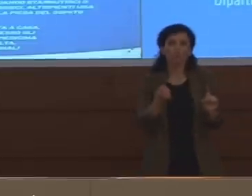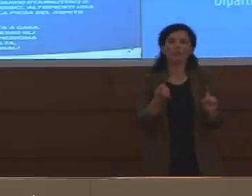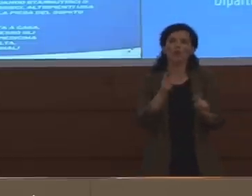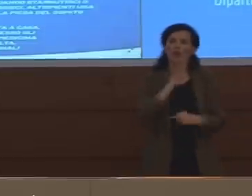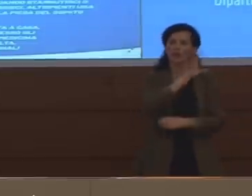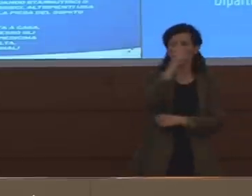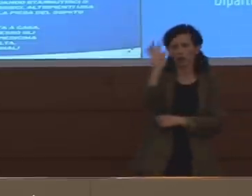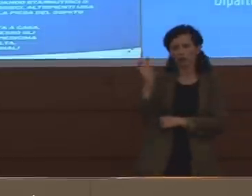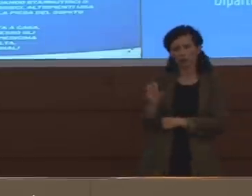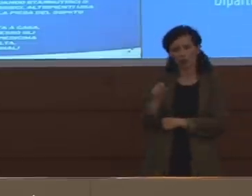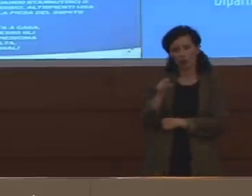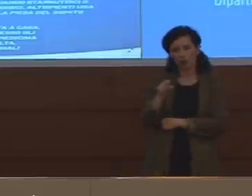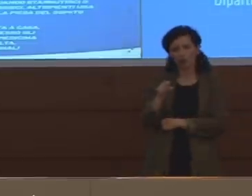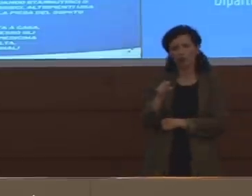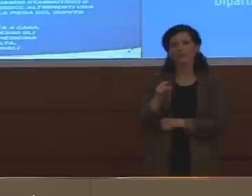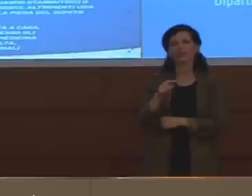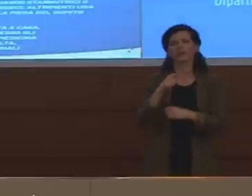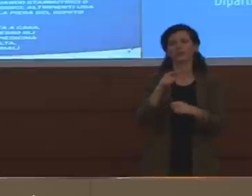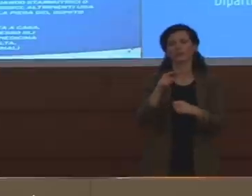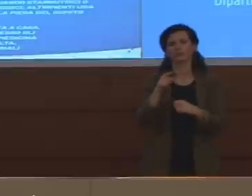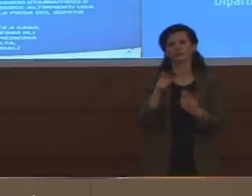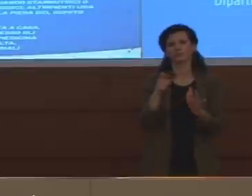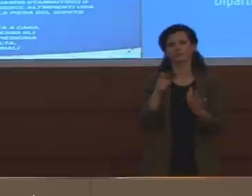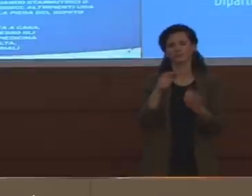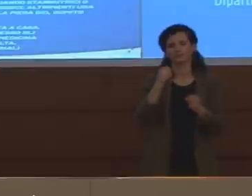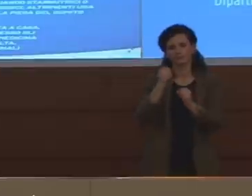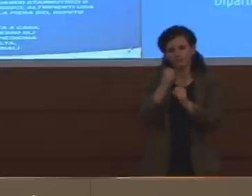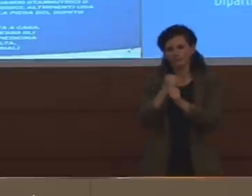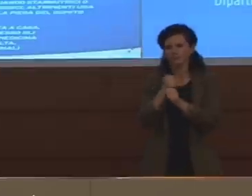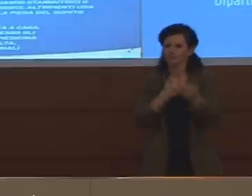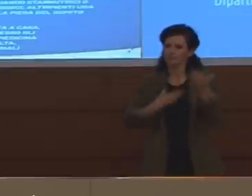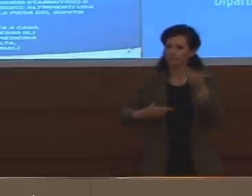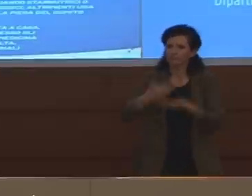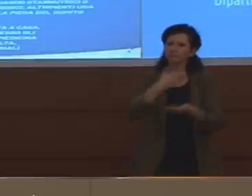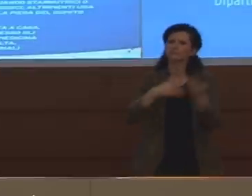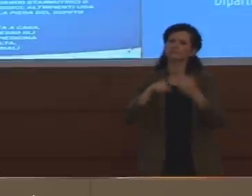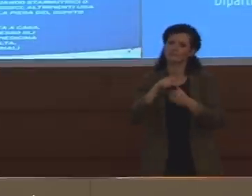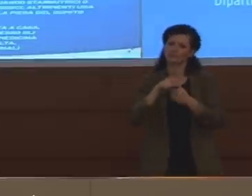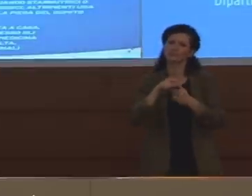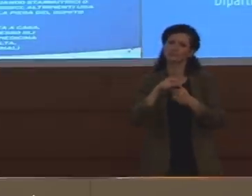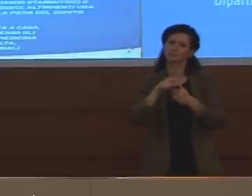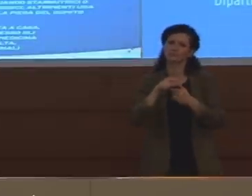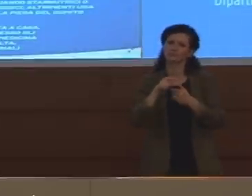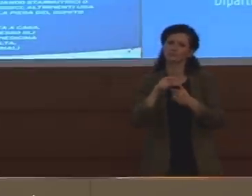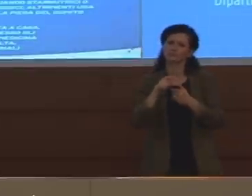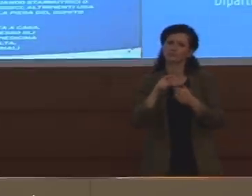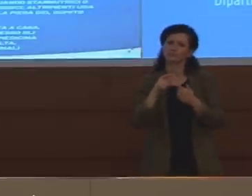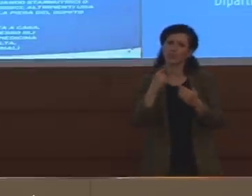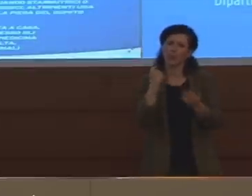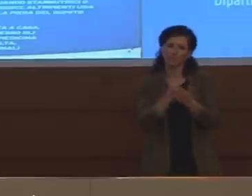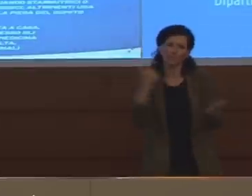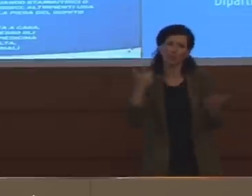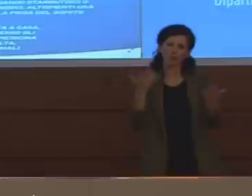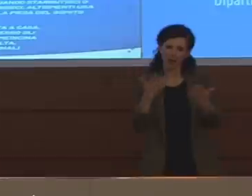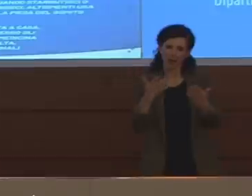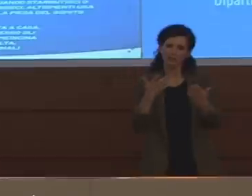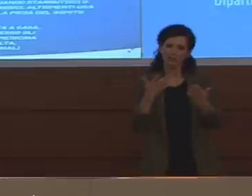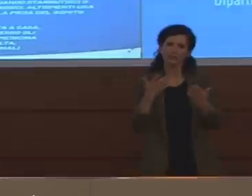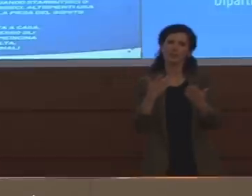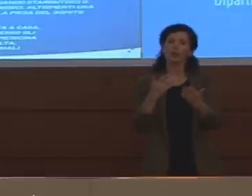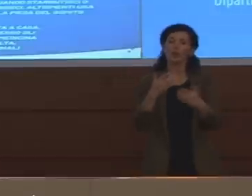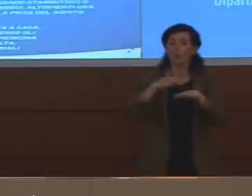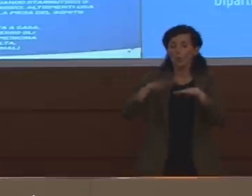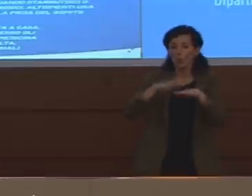contribuisce a evitare di usare inopportunamente il termine di patente